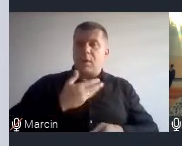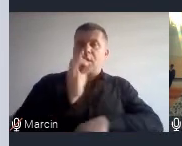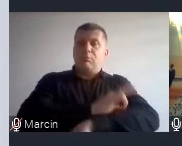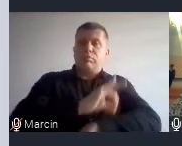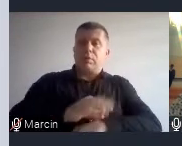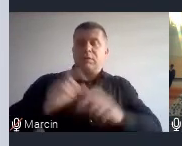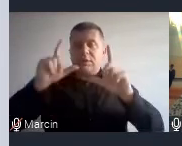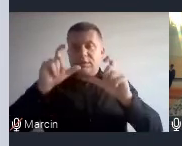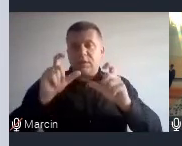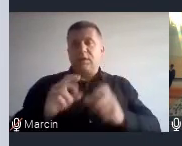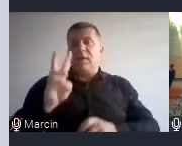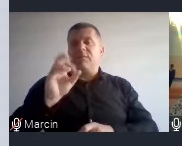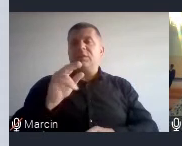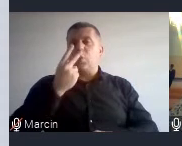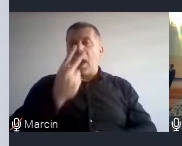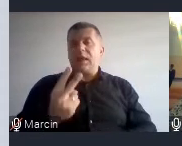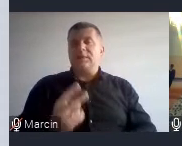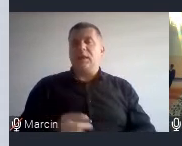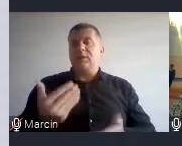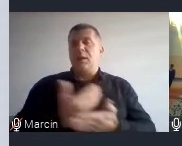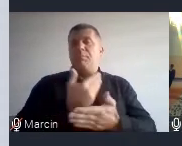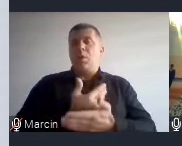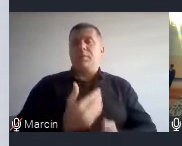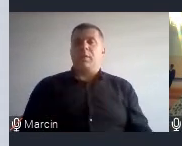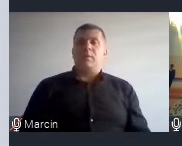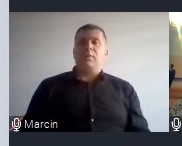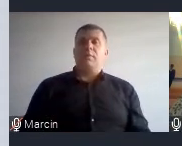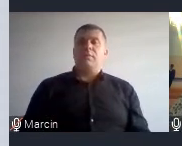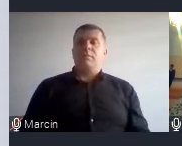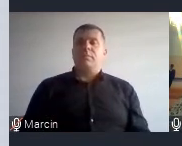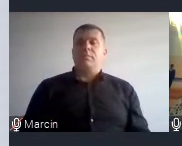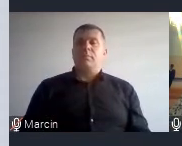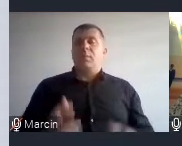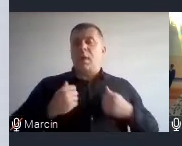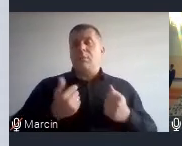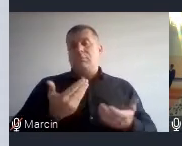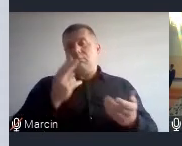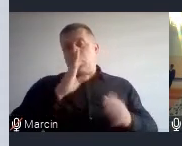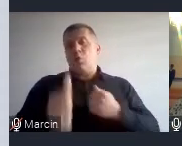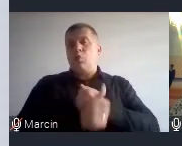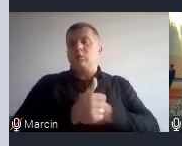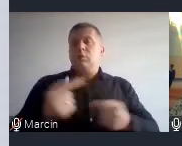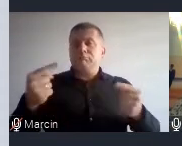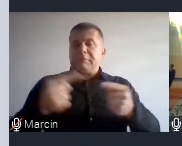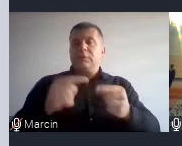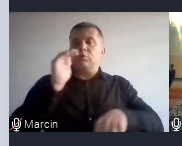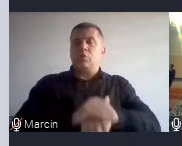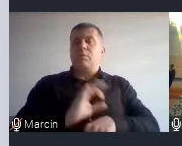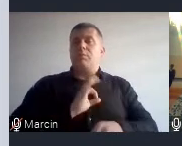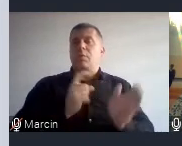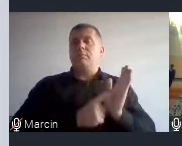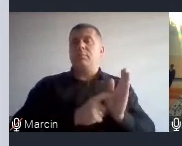zdjęć, wizualizacji takich modeli, żeby udowodnić zgodność z naszą pożądaną stylistyką.